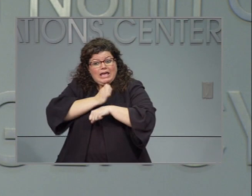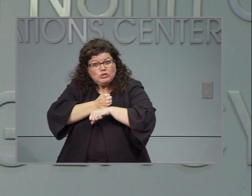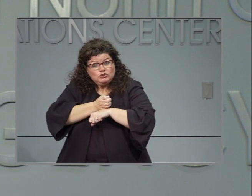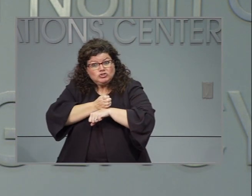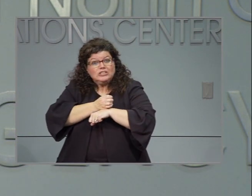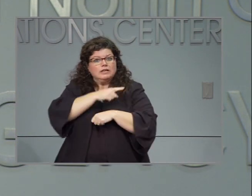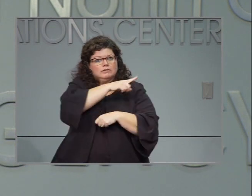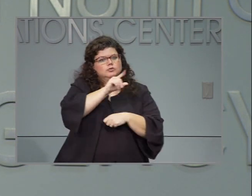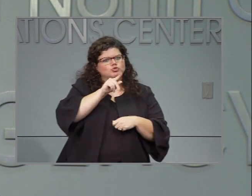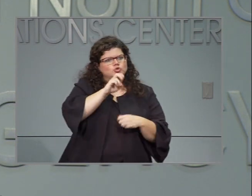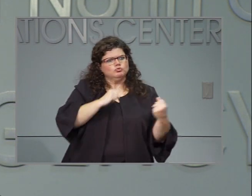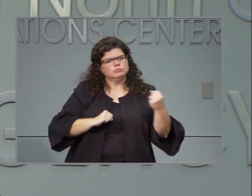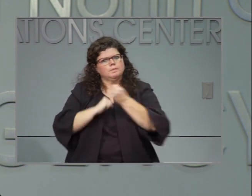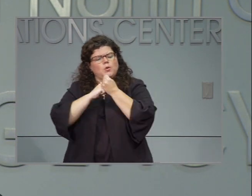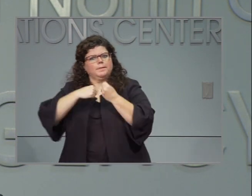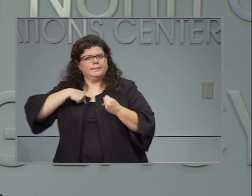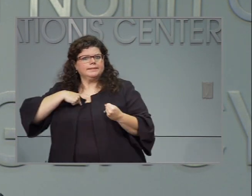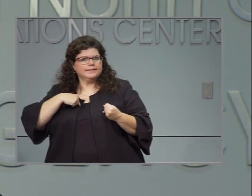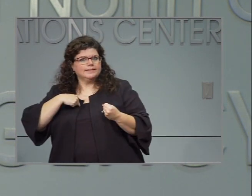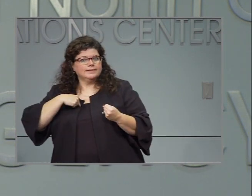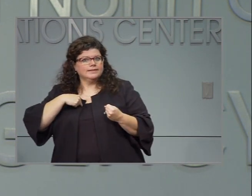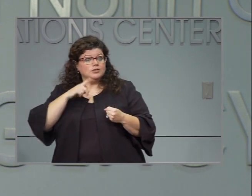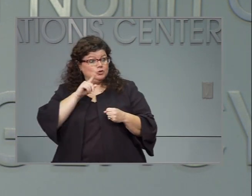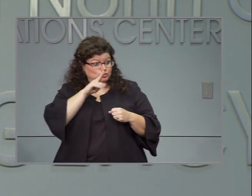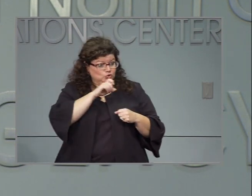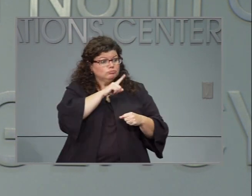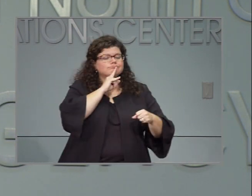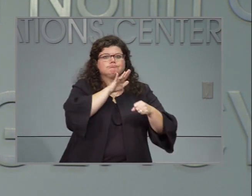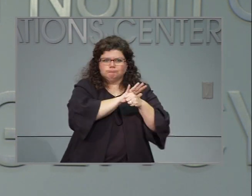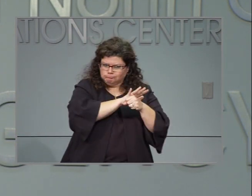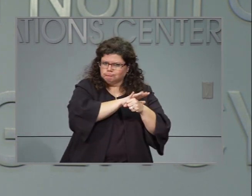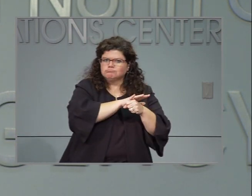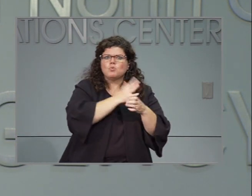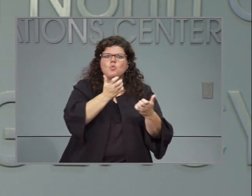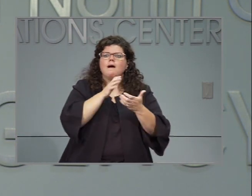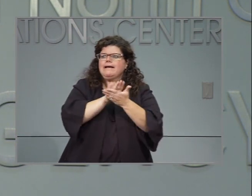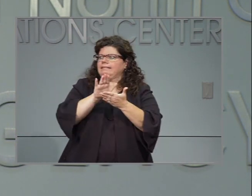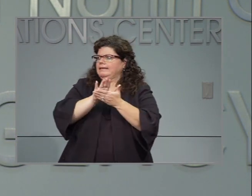Y también con ovo Energy el compromiso de ir a la energía